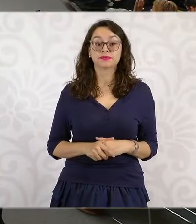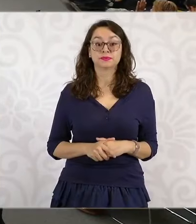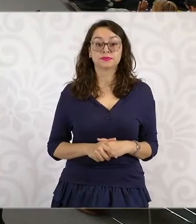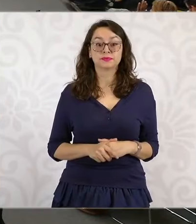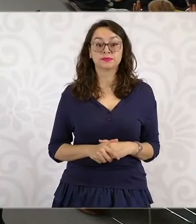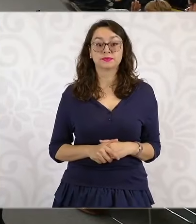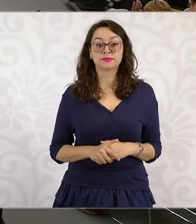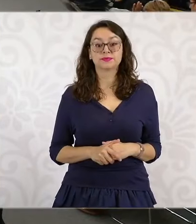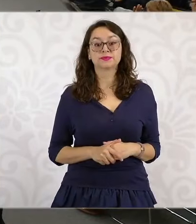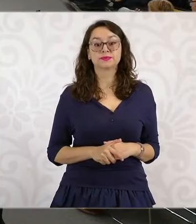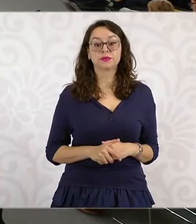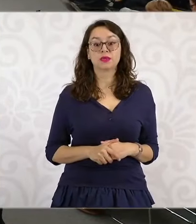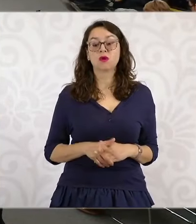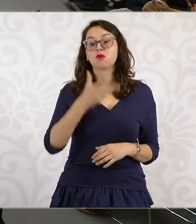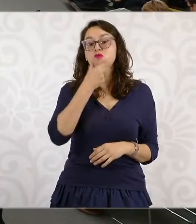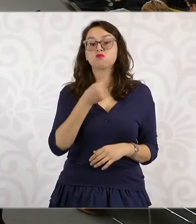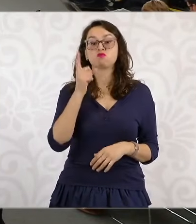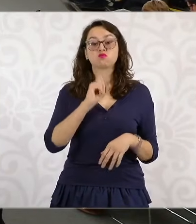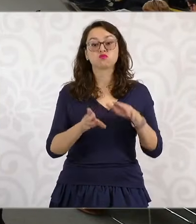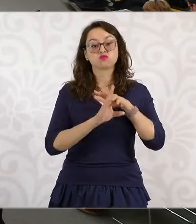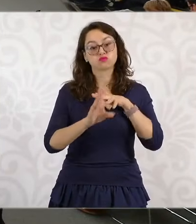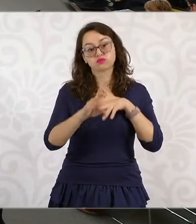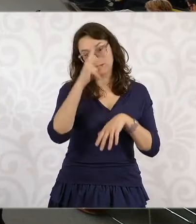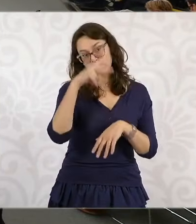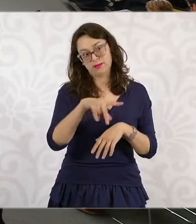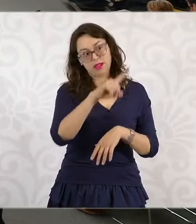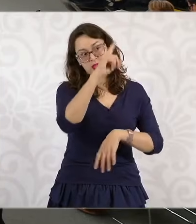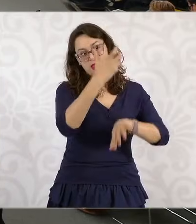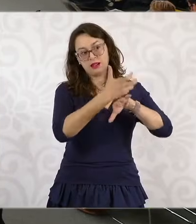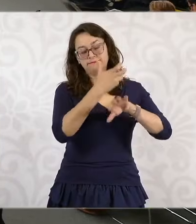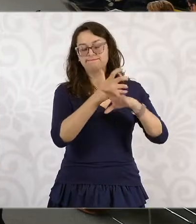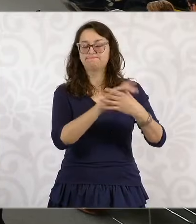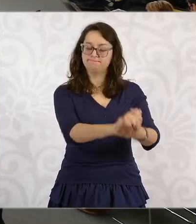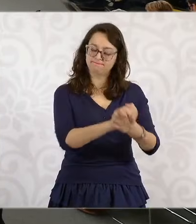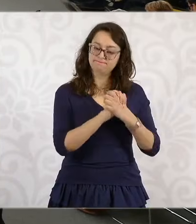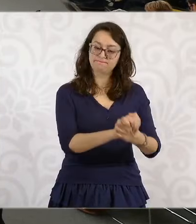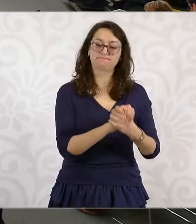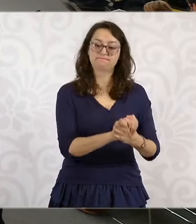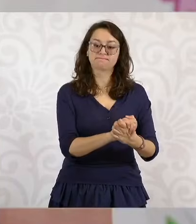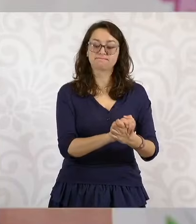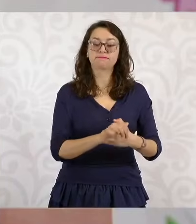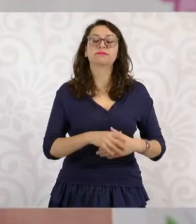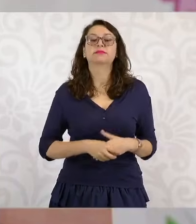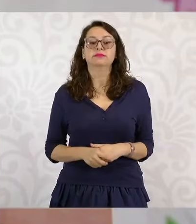Bueno, un saludo a todas las paisanas y paisanos que están en Estados Unidos, que como bien dice